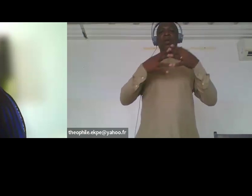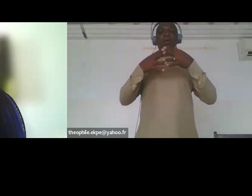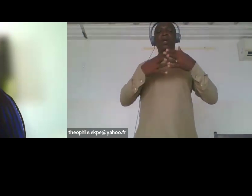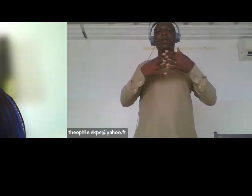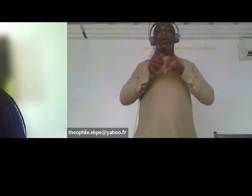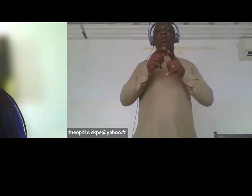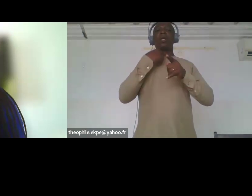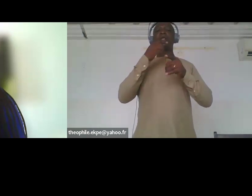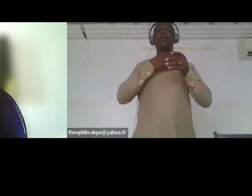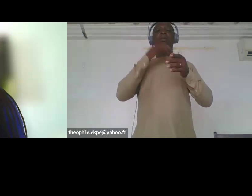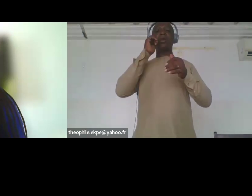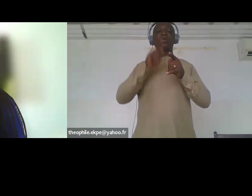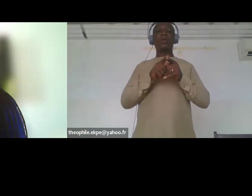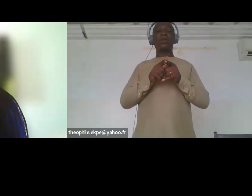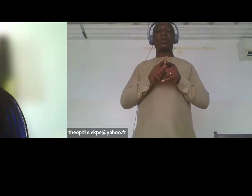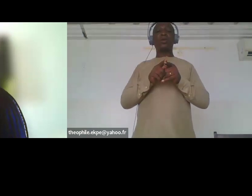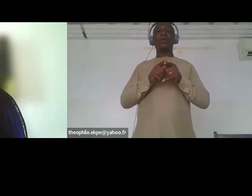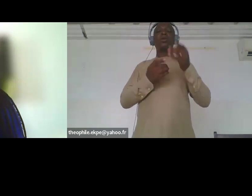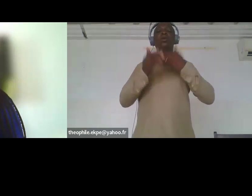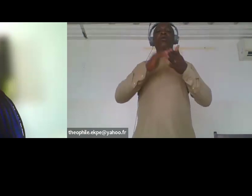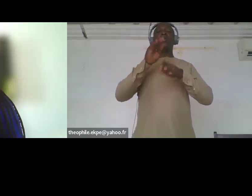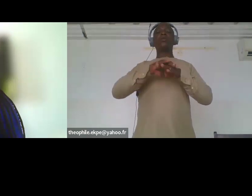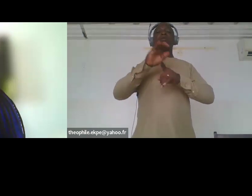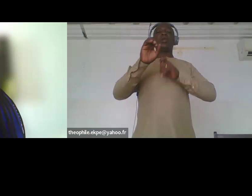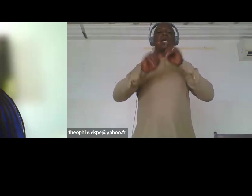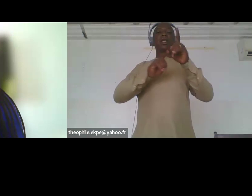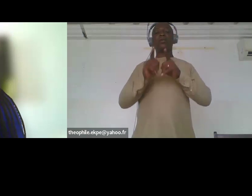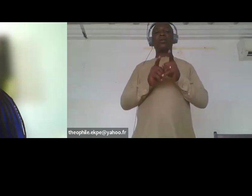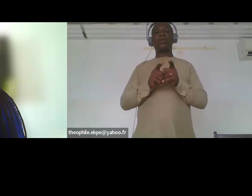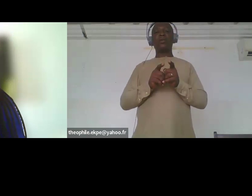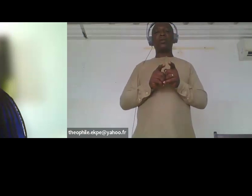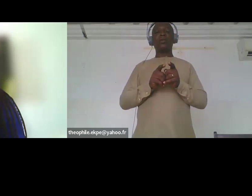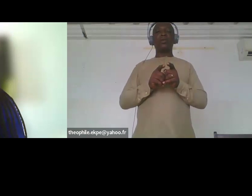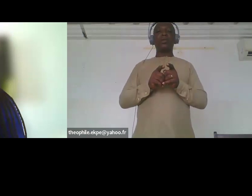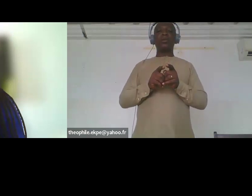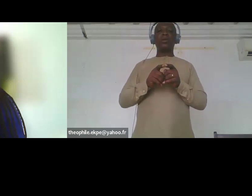maœur revenir sur la question les principales ressources